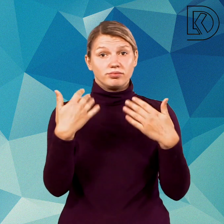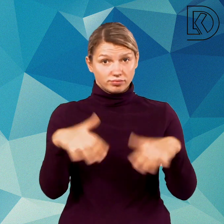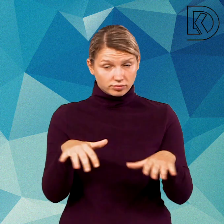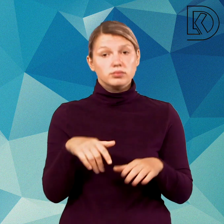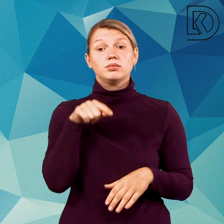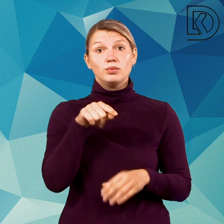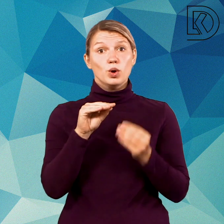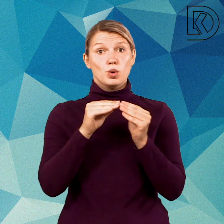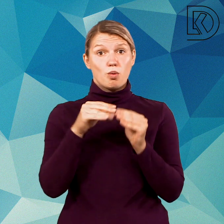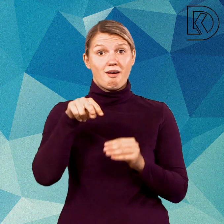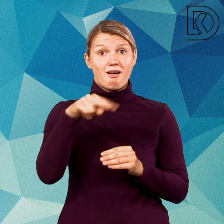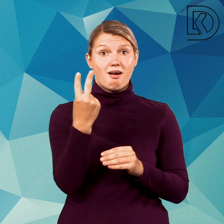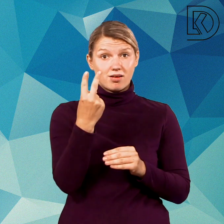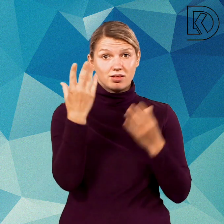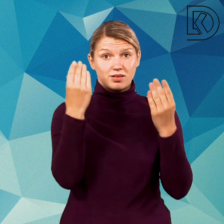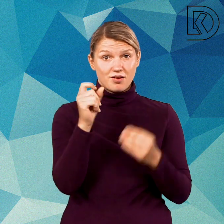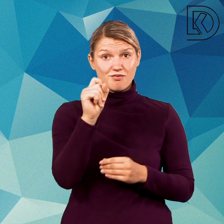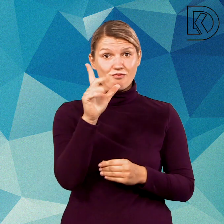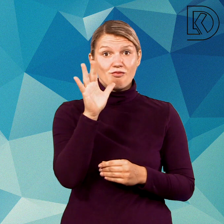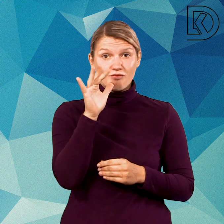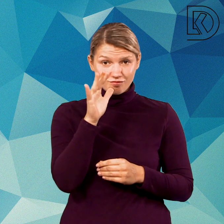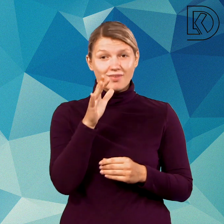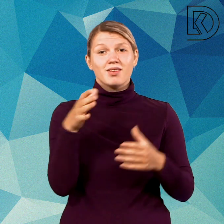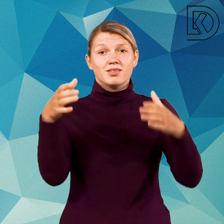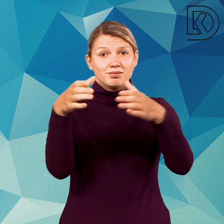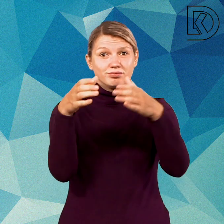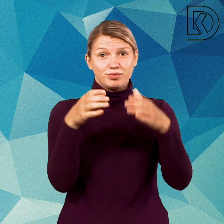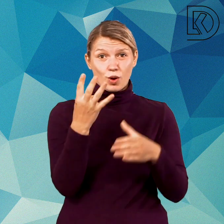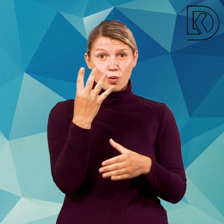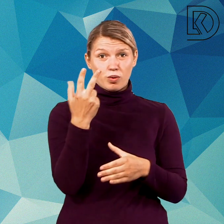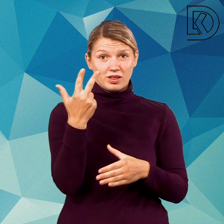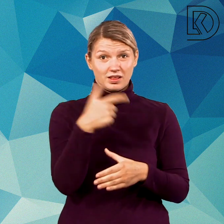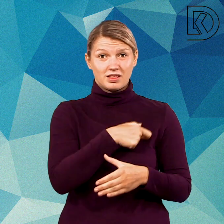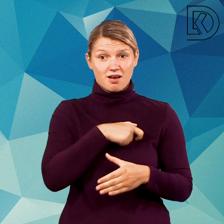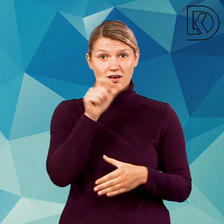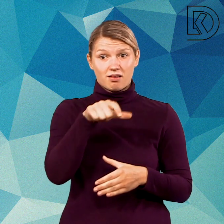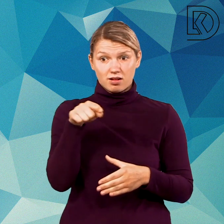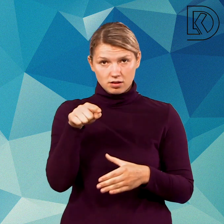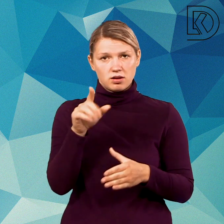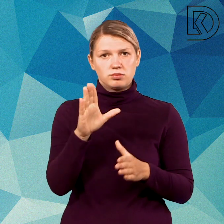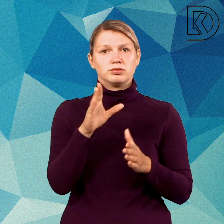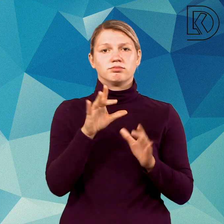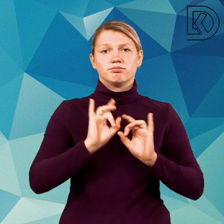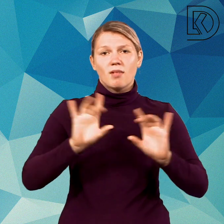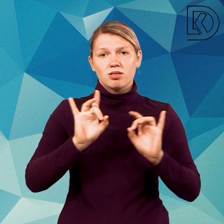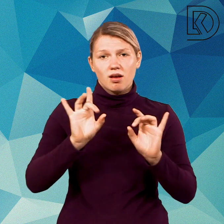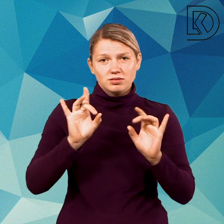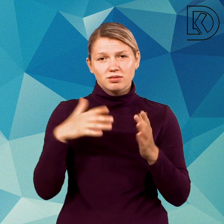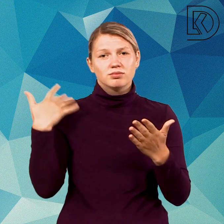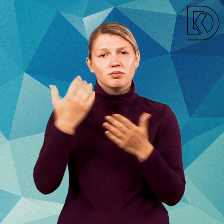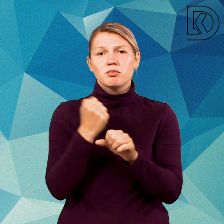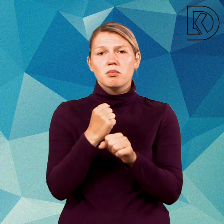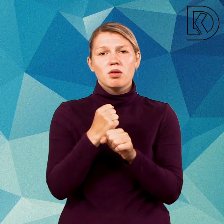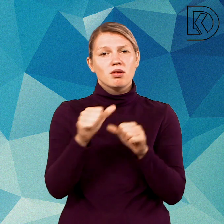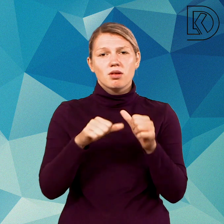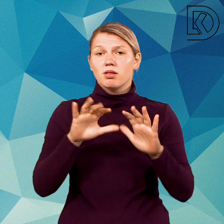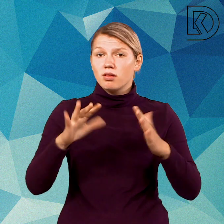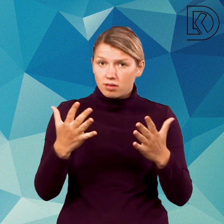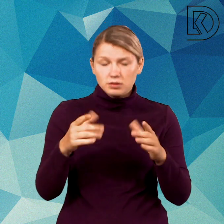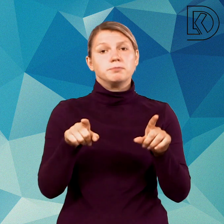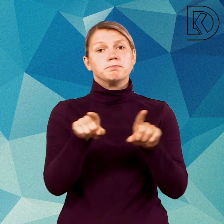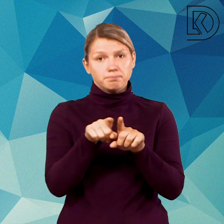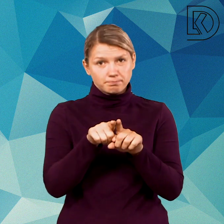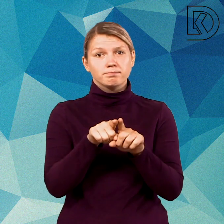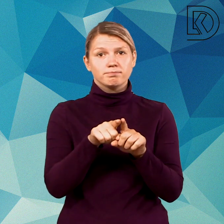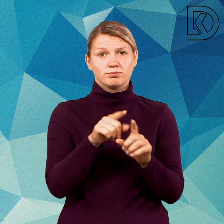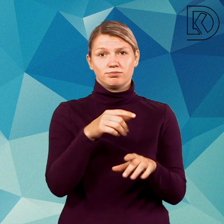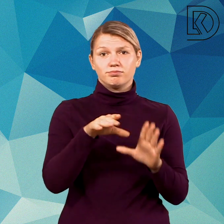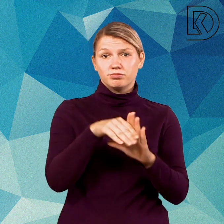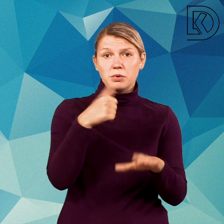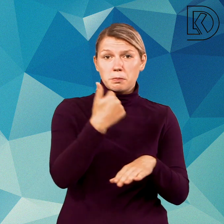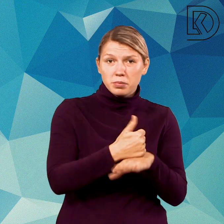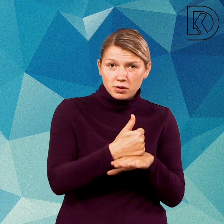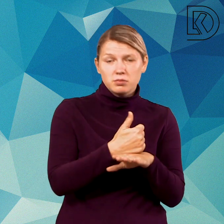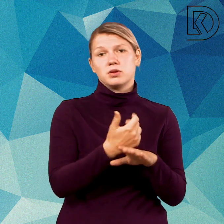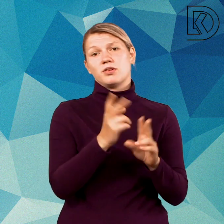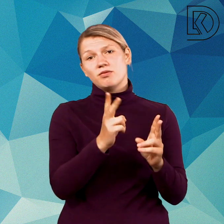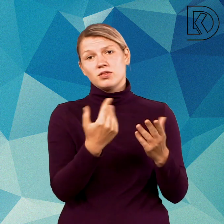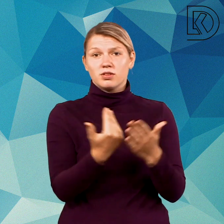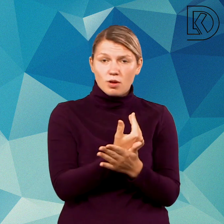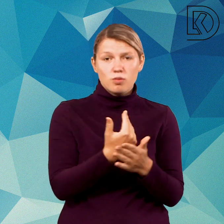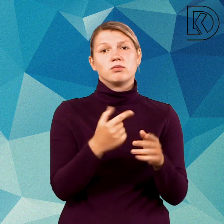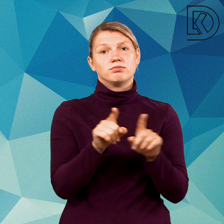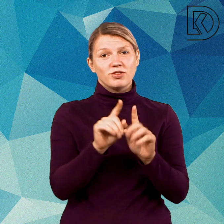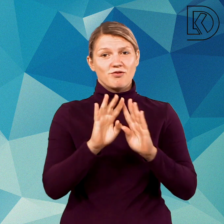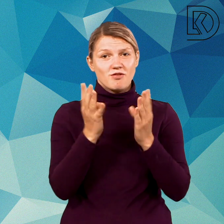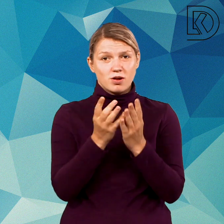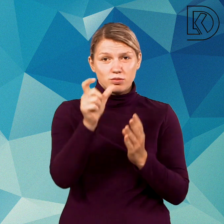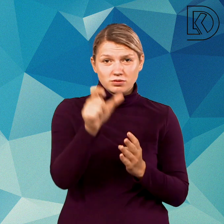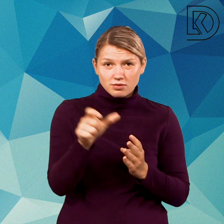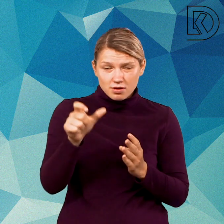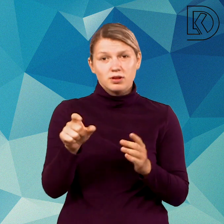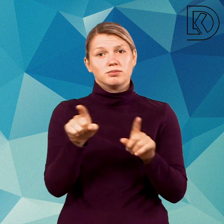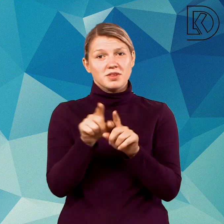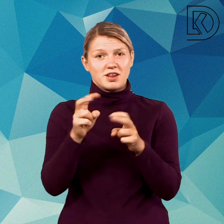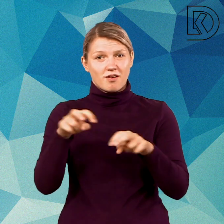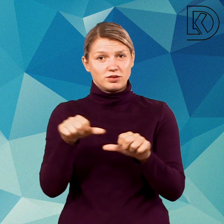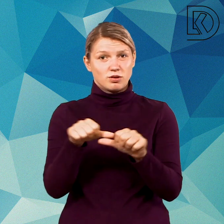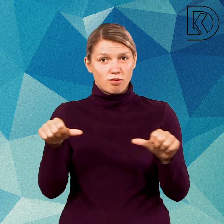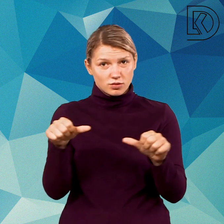O gruodžio 2 dieną rinksis tik tie išrinktieji 43 delegatai, jie tvirtins veiklos ataskaitą, rinks pirmininką, Valdybos narius, revizijos komisiją.